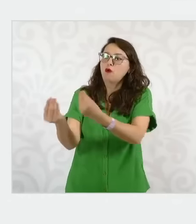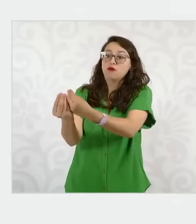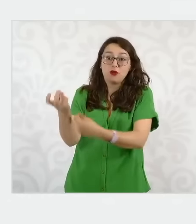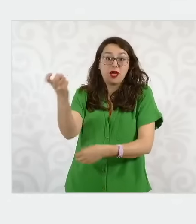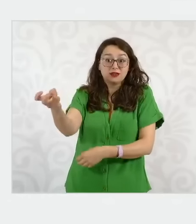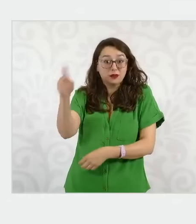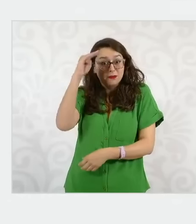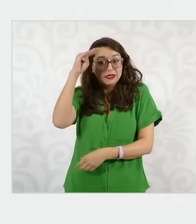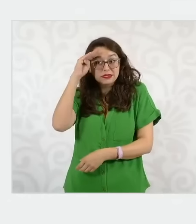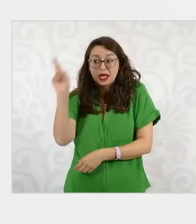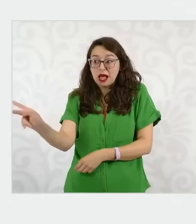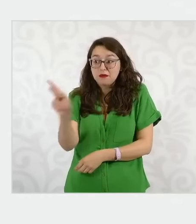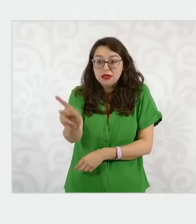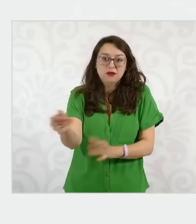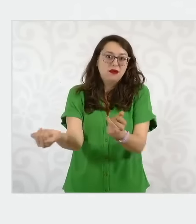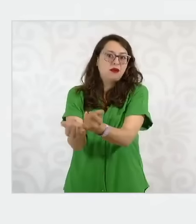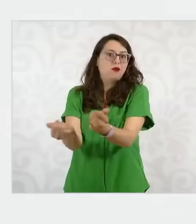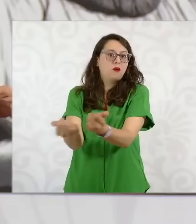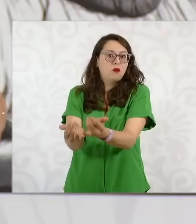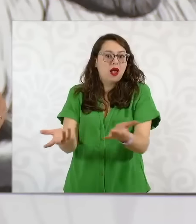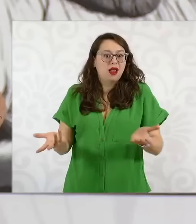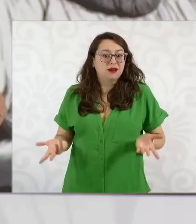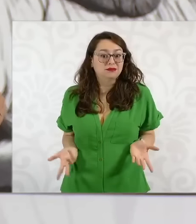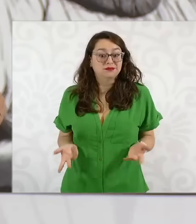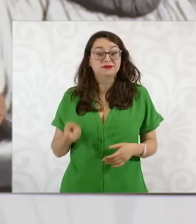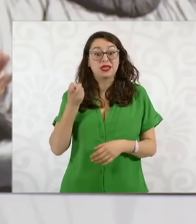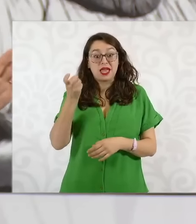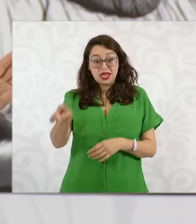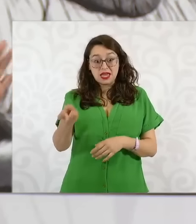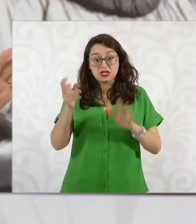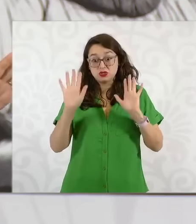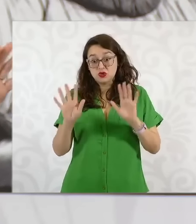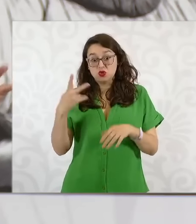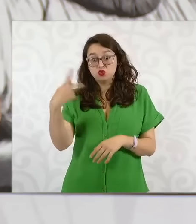que por cierto está en concurso mercantil su televisora, nada más es lo digo como nota.